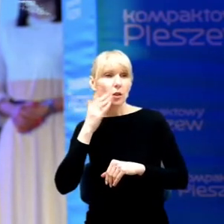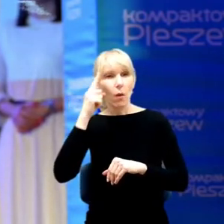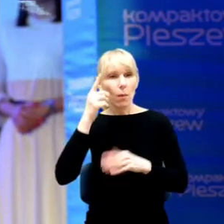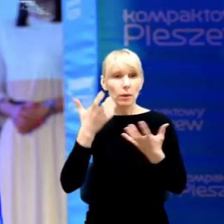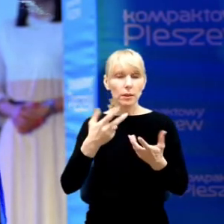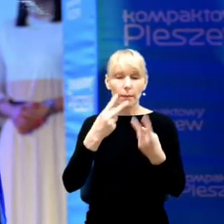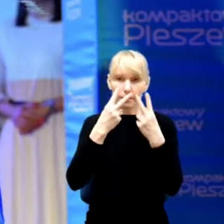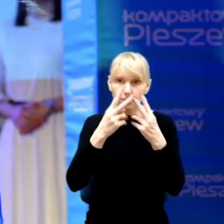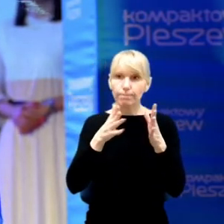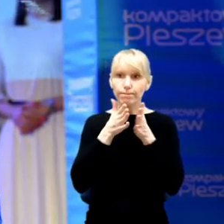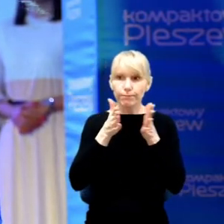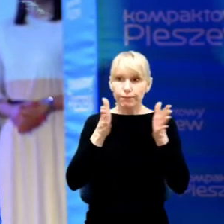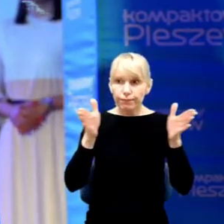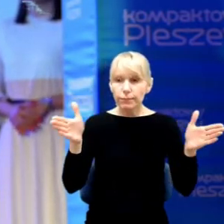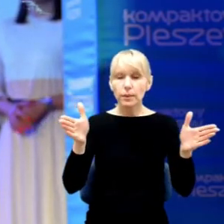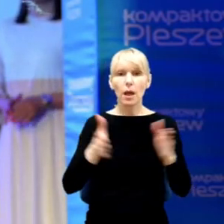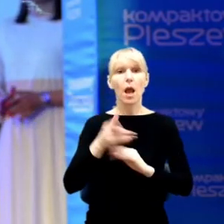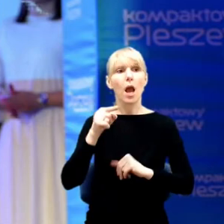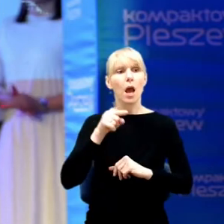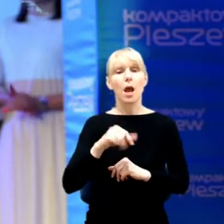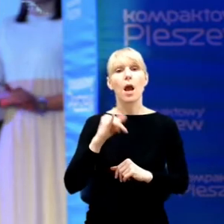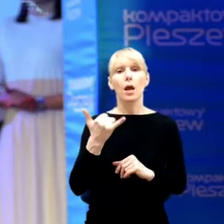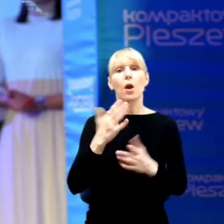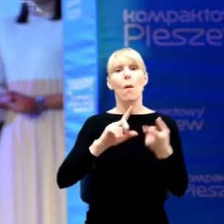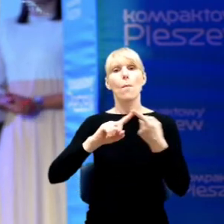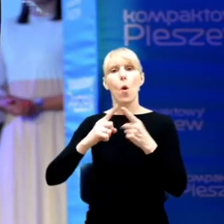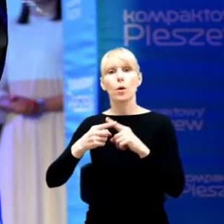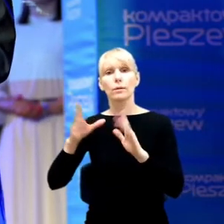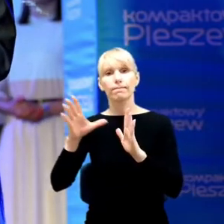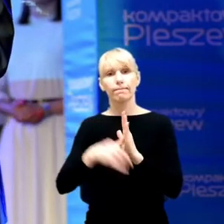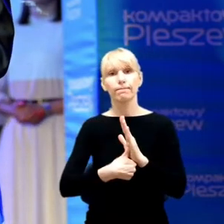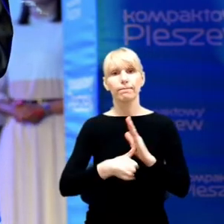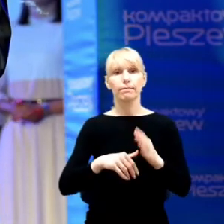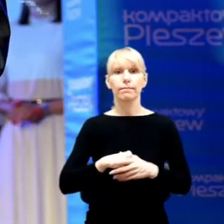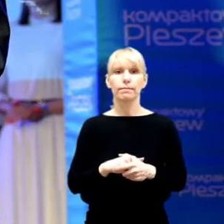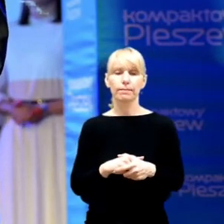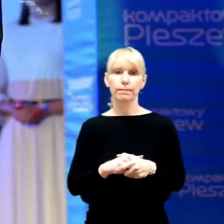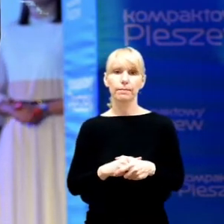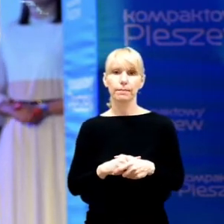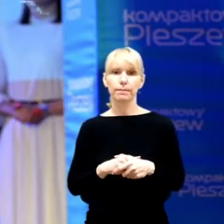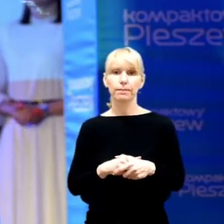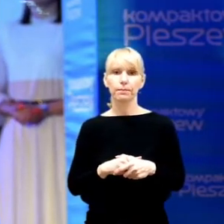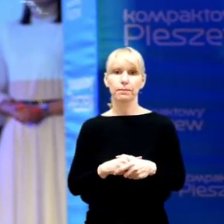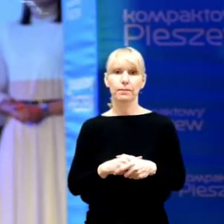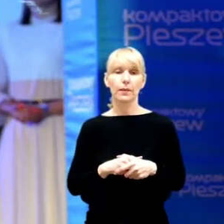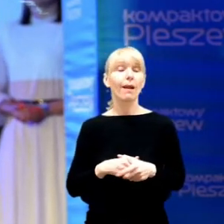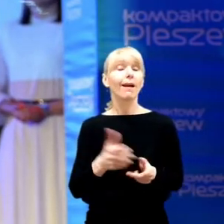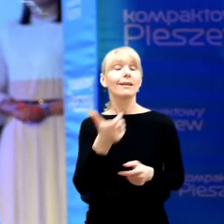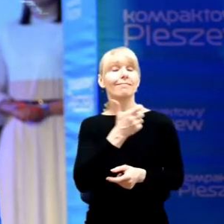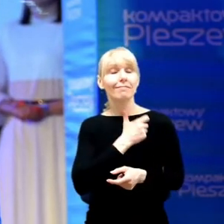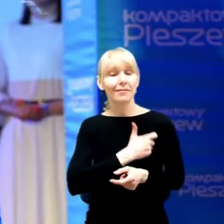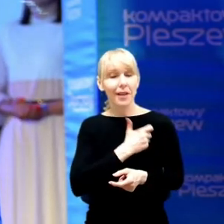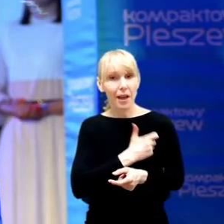Stąd też dobór takich prelegentów. Bardzo serdecznie jeszcze raz chcę Państwa powitać.